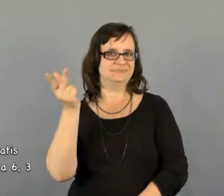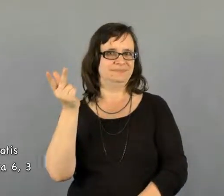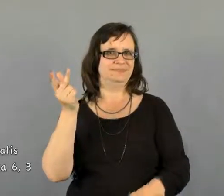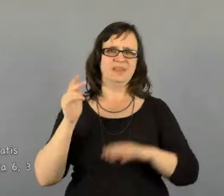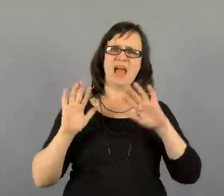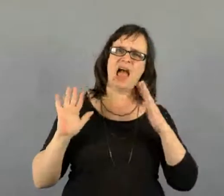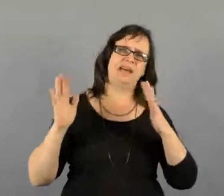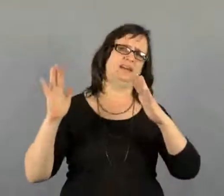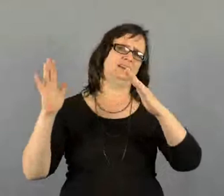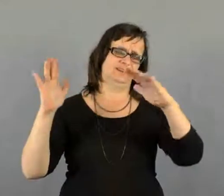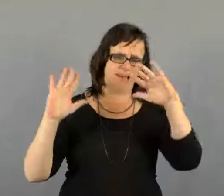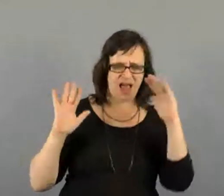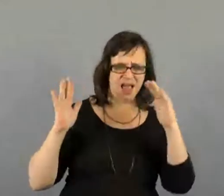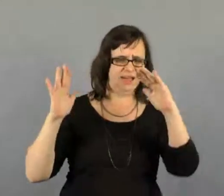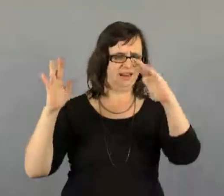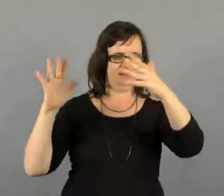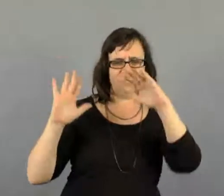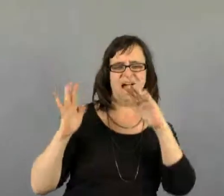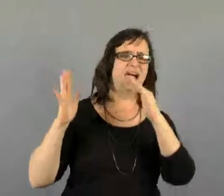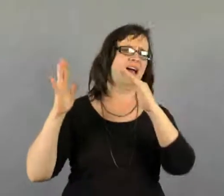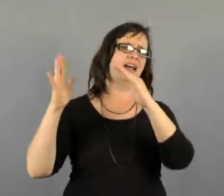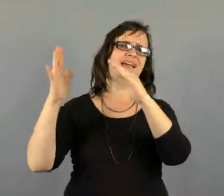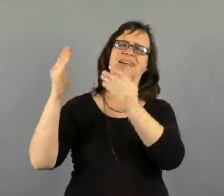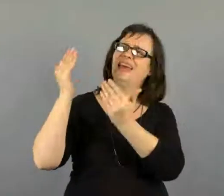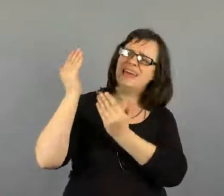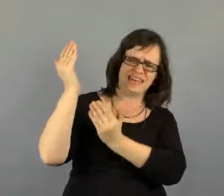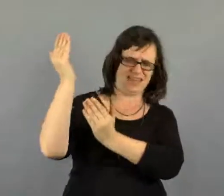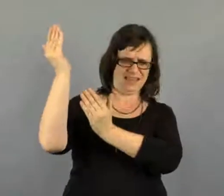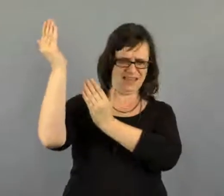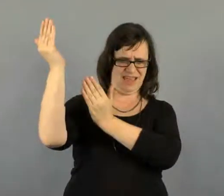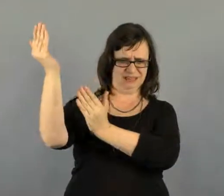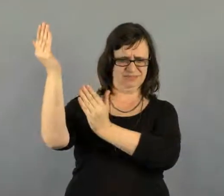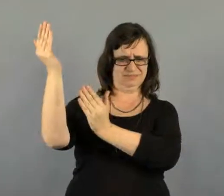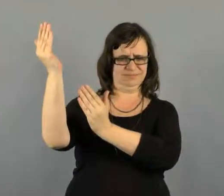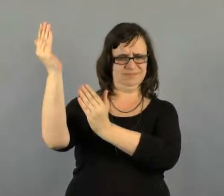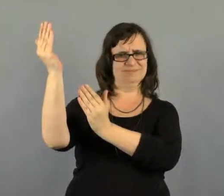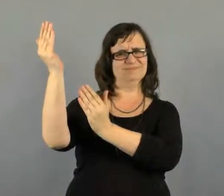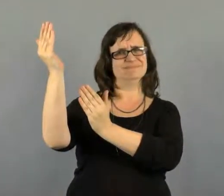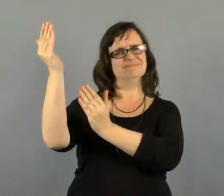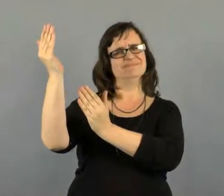Heilig, Heilig, Heilig ist Gott, der Herr